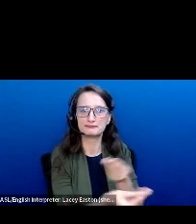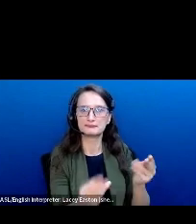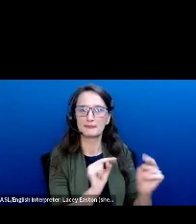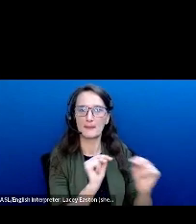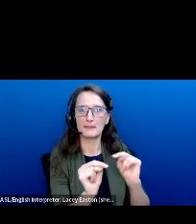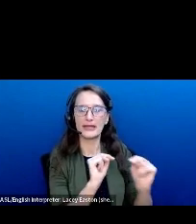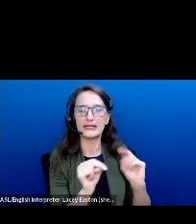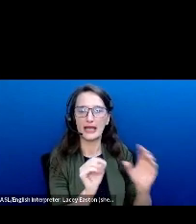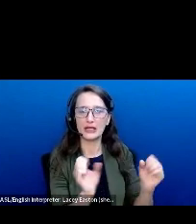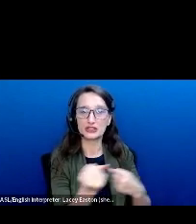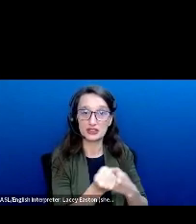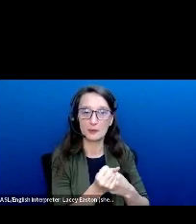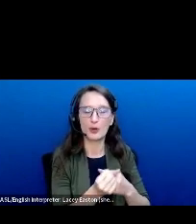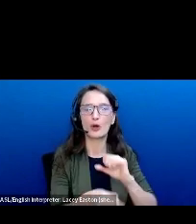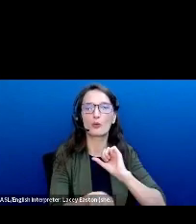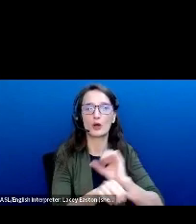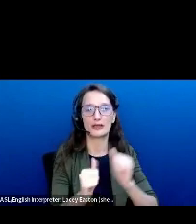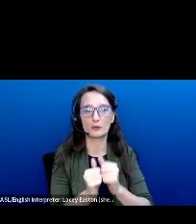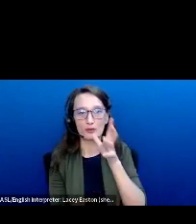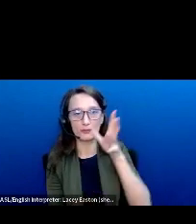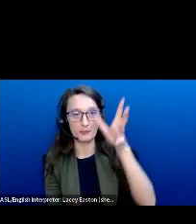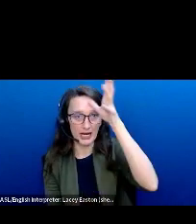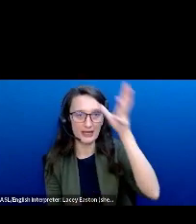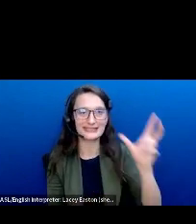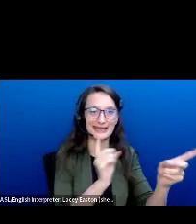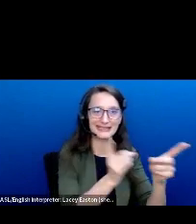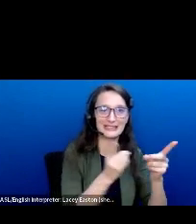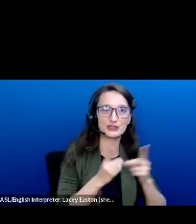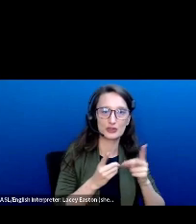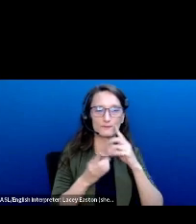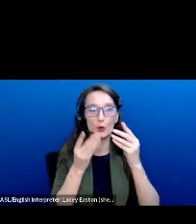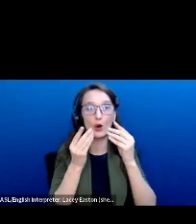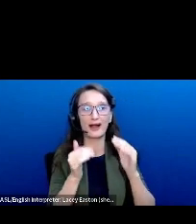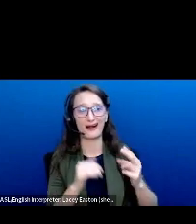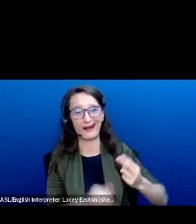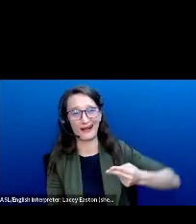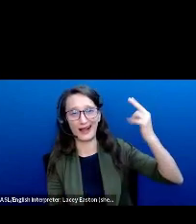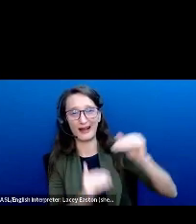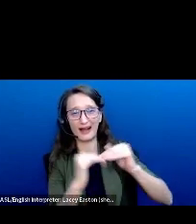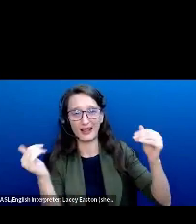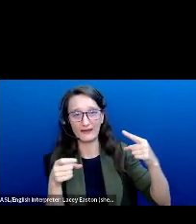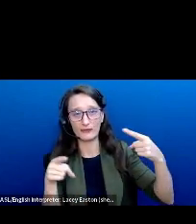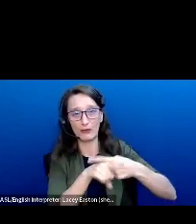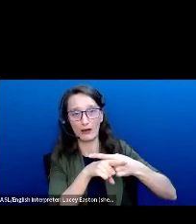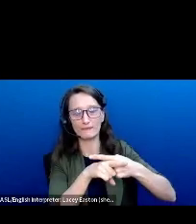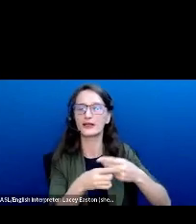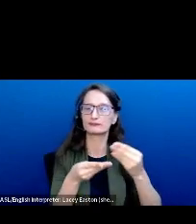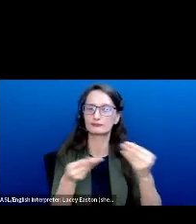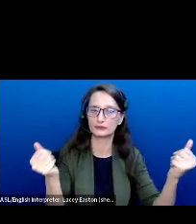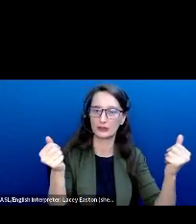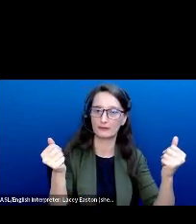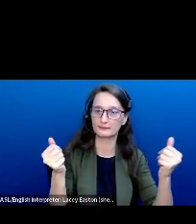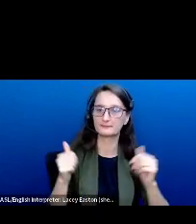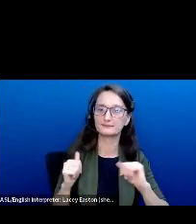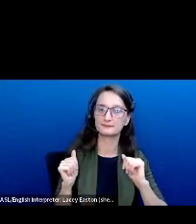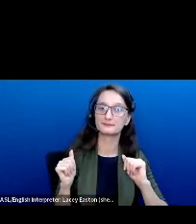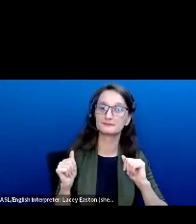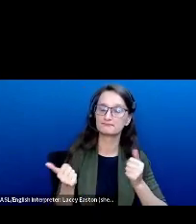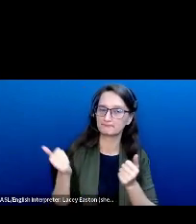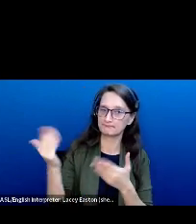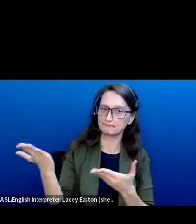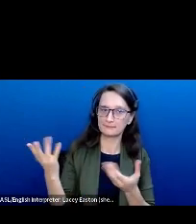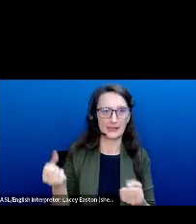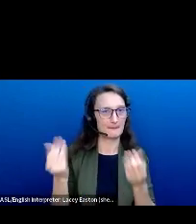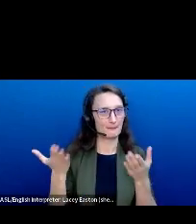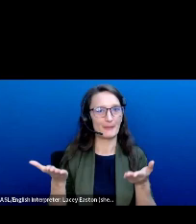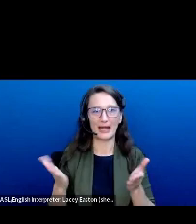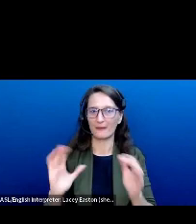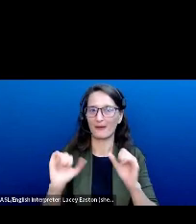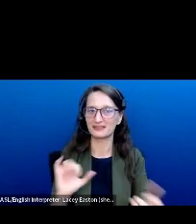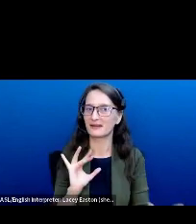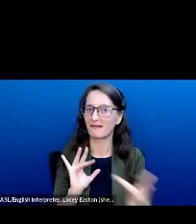resolver conflictos de alto nivel. Siguiente diapositiva: aquí están las muchas maneras en que puede comunicarse con nosotros. Cualquiera,